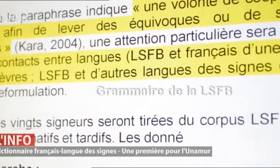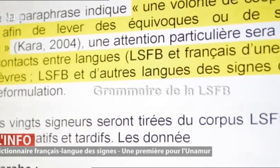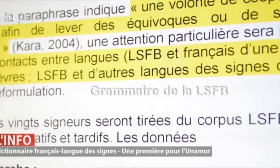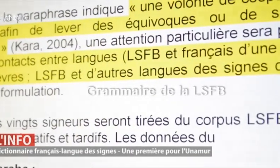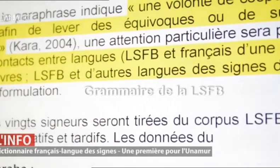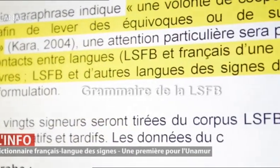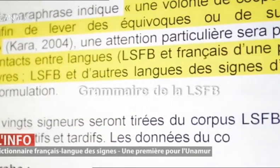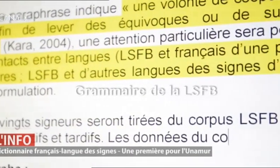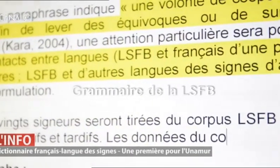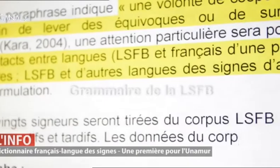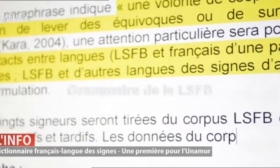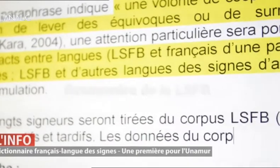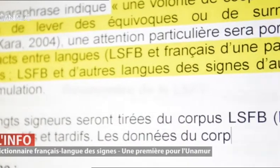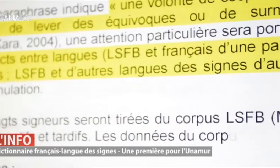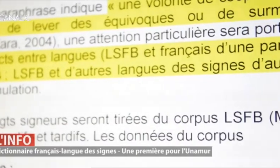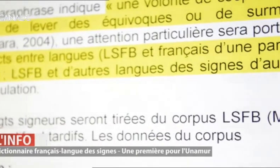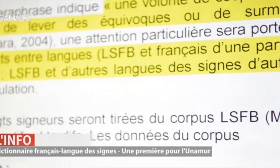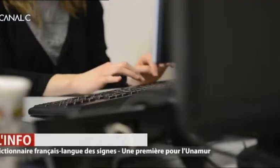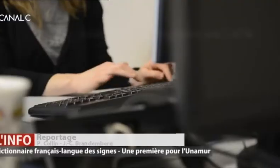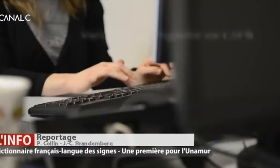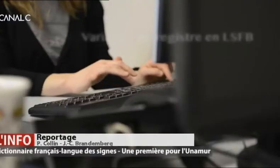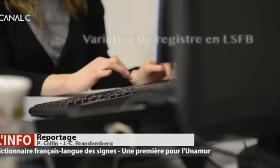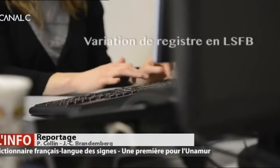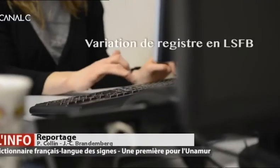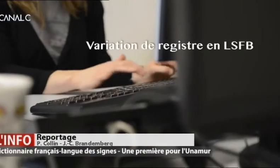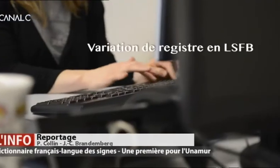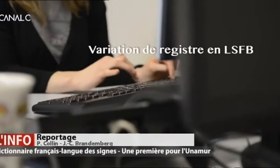s'avérer en tout cas très utile pour la communauté sourde mais aussi pour les